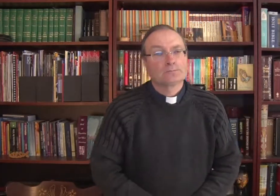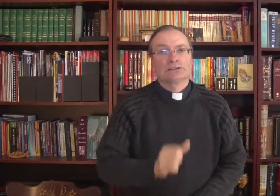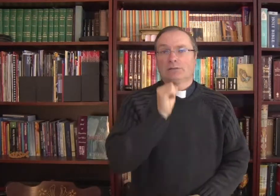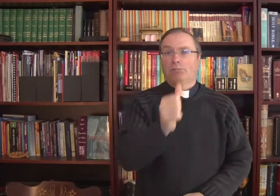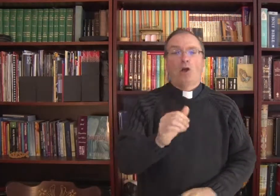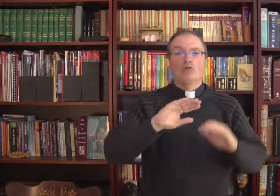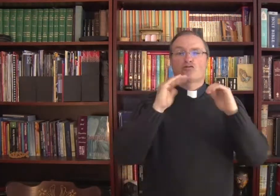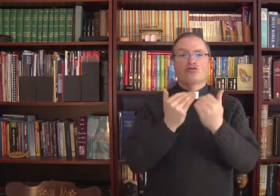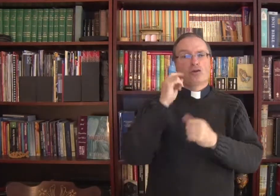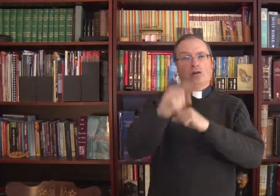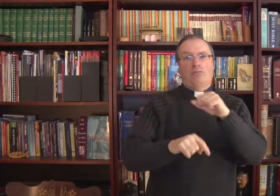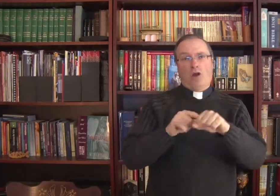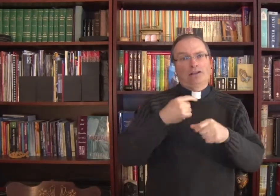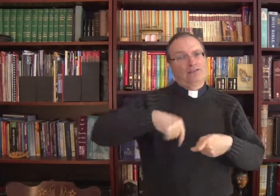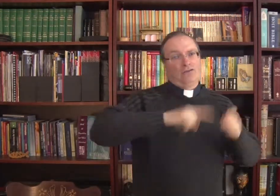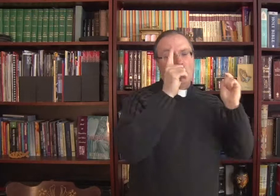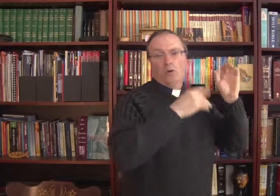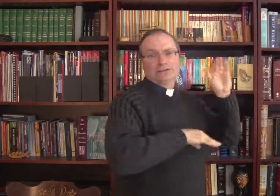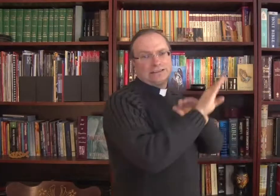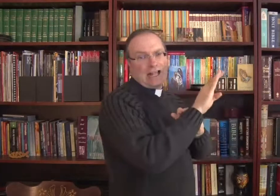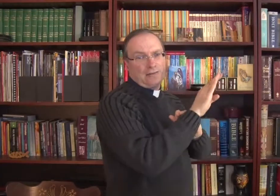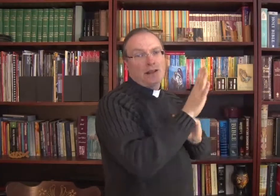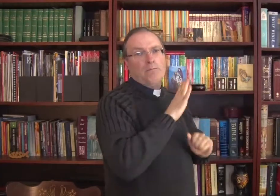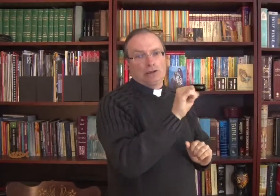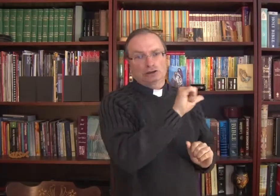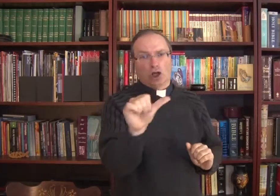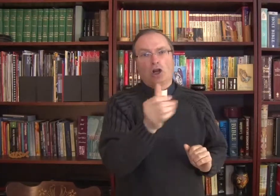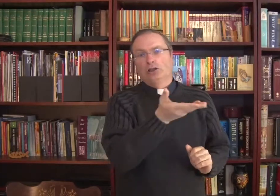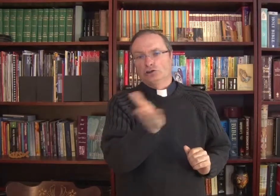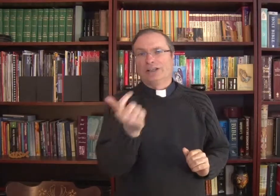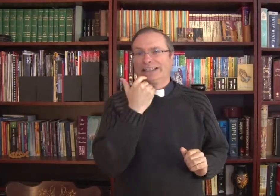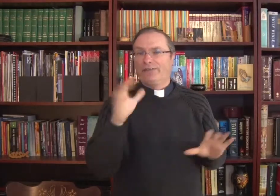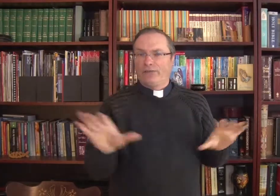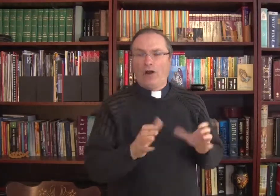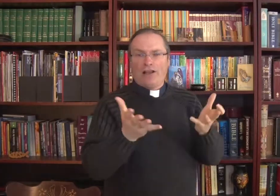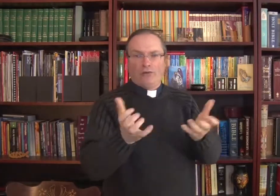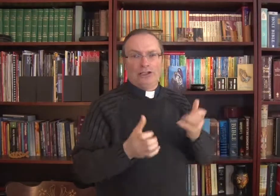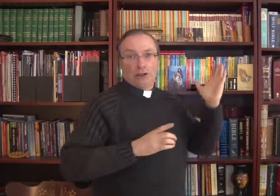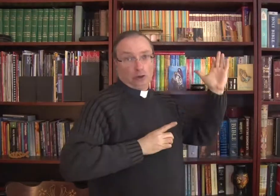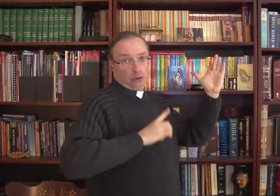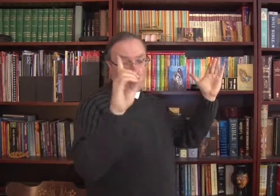Ce n’est pas tout le monde qui va au ciel, mais seul ceux qui font la volonté de Dieu.